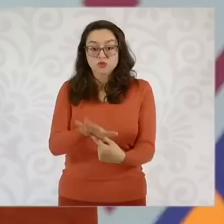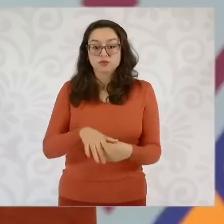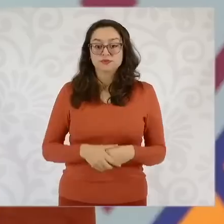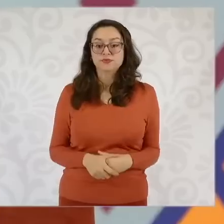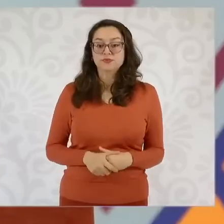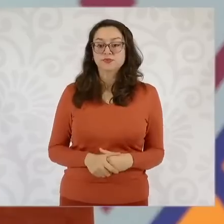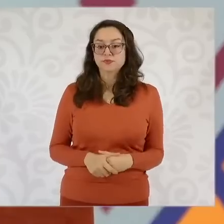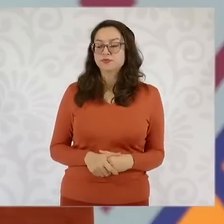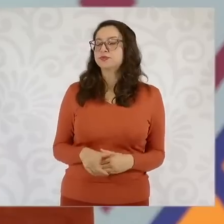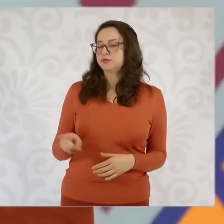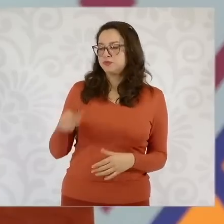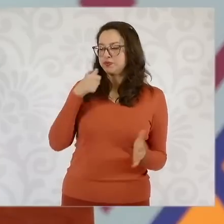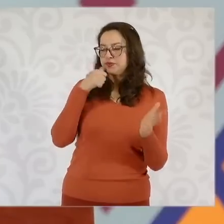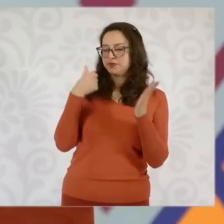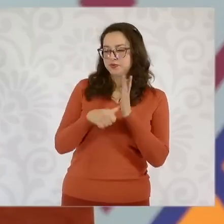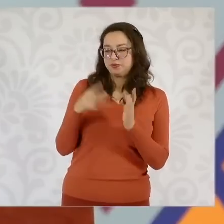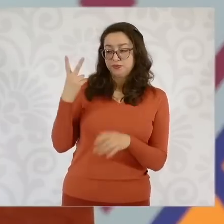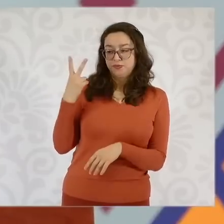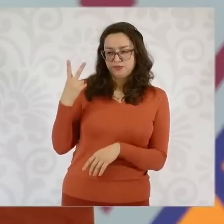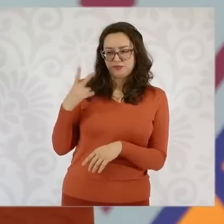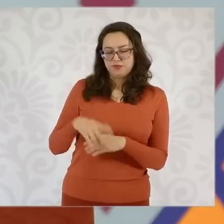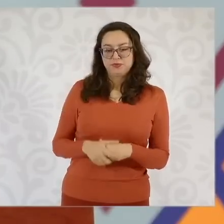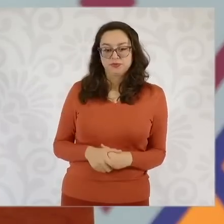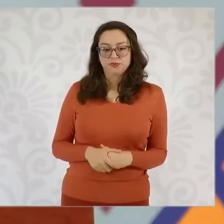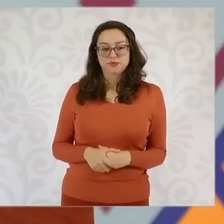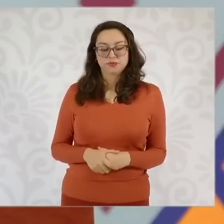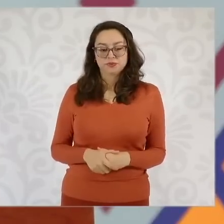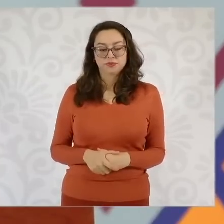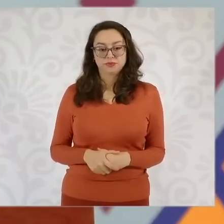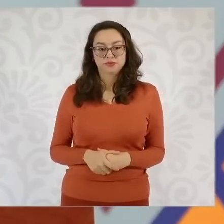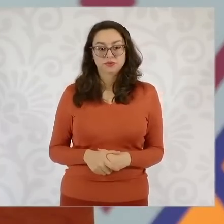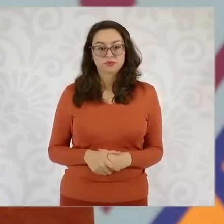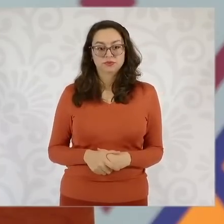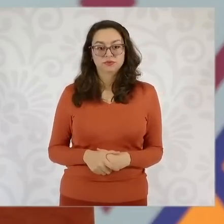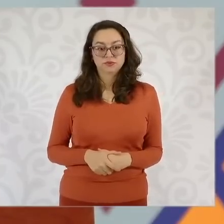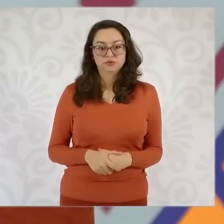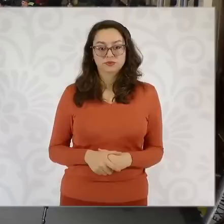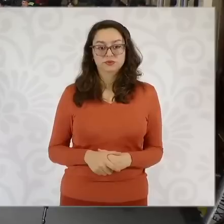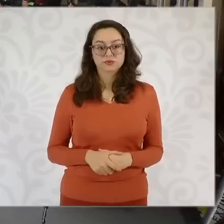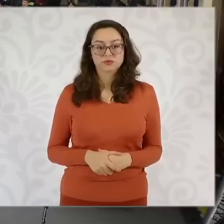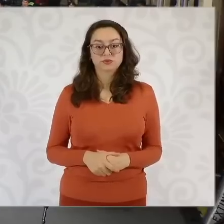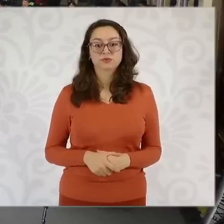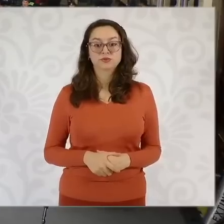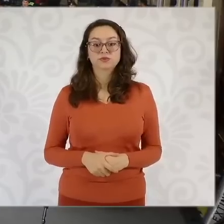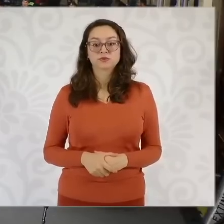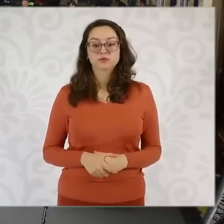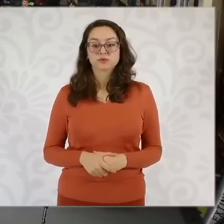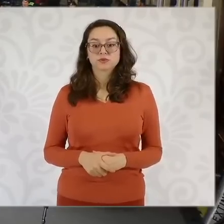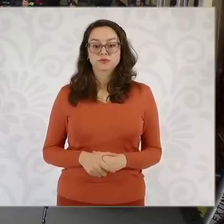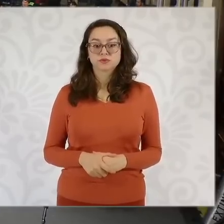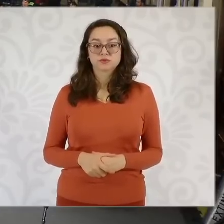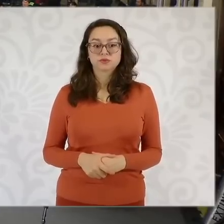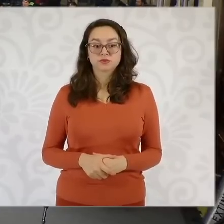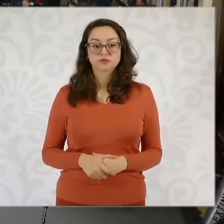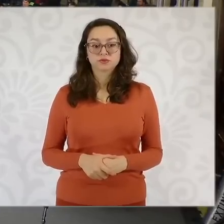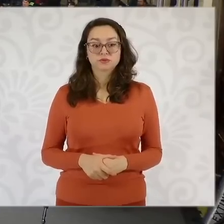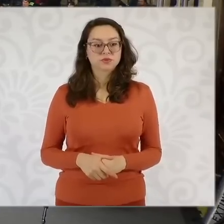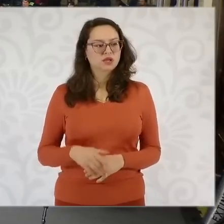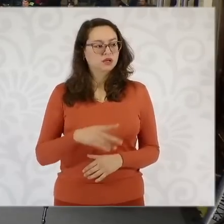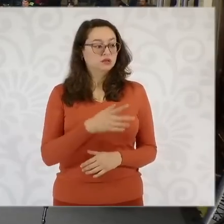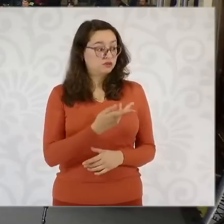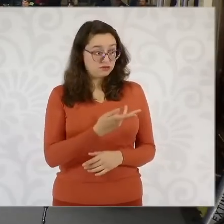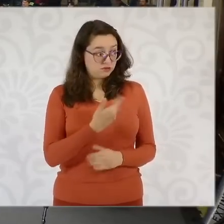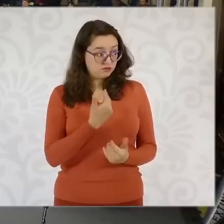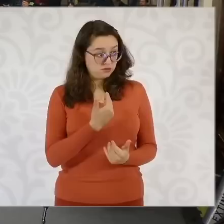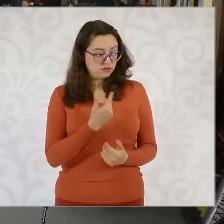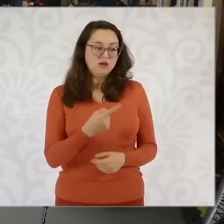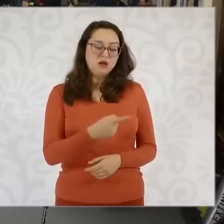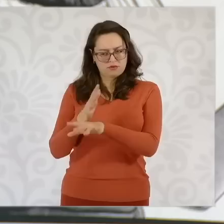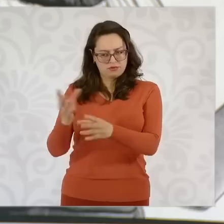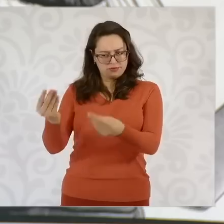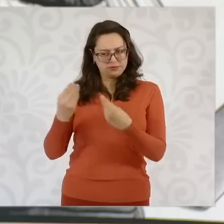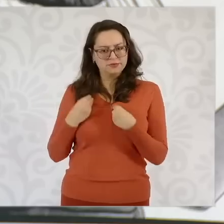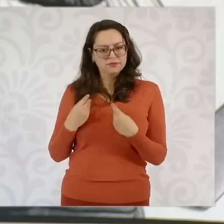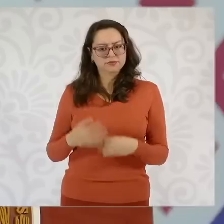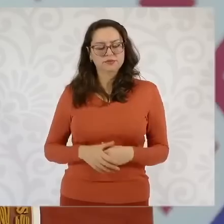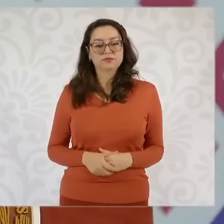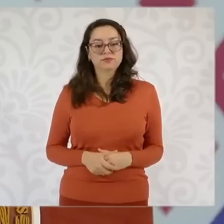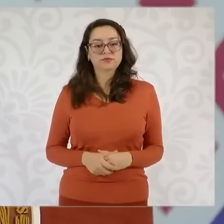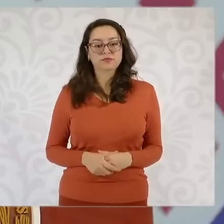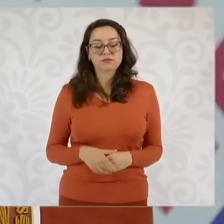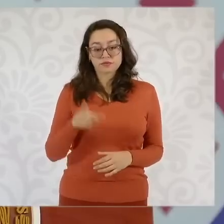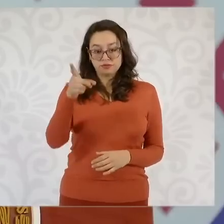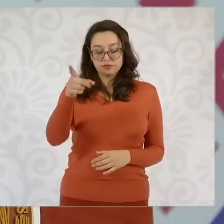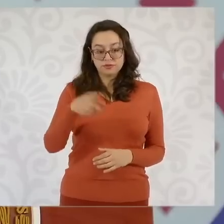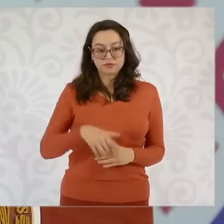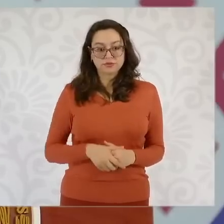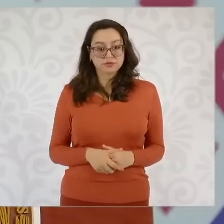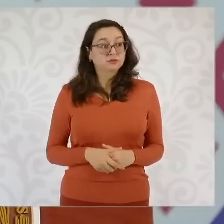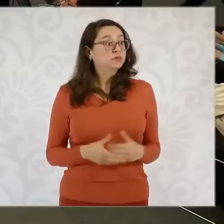volvió la que envió nuevamente el canciller las tiene Luisa a ver si bueno a ver ya tien lo de A